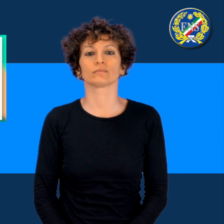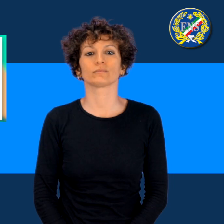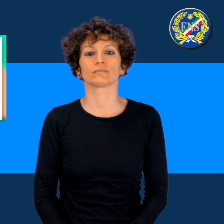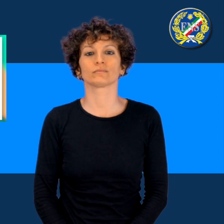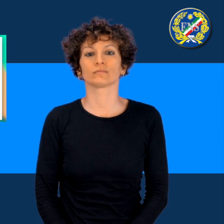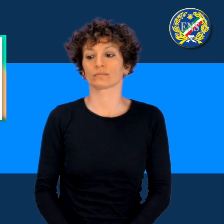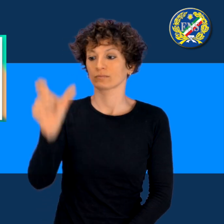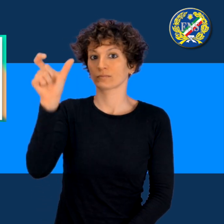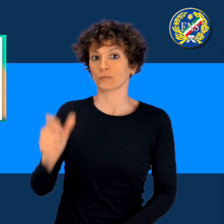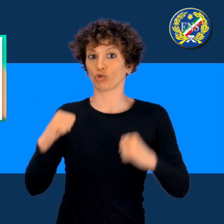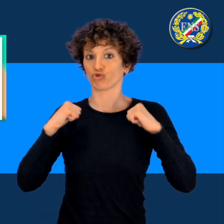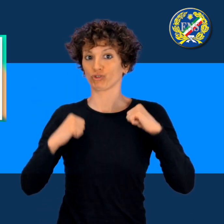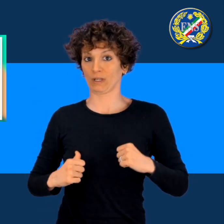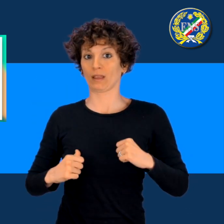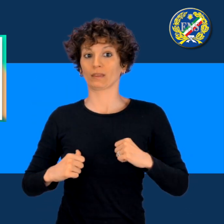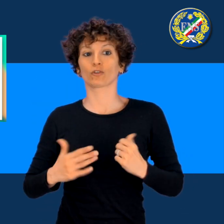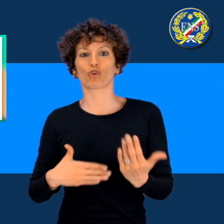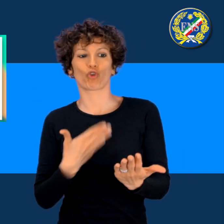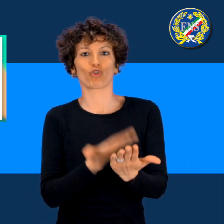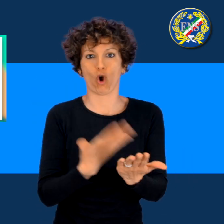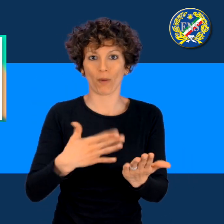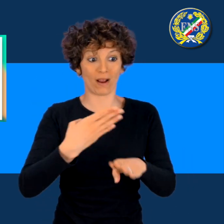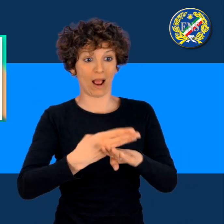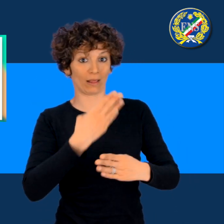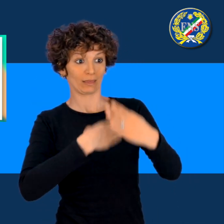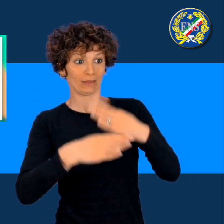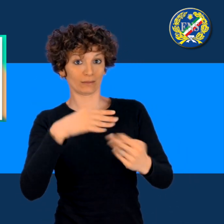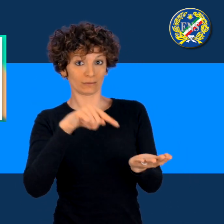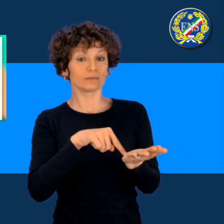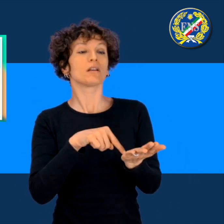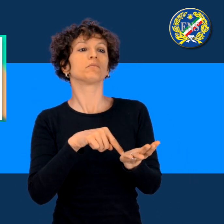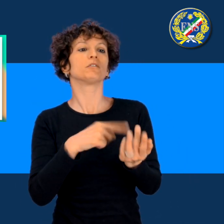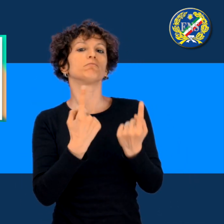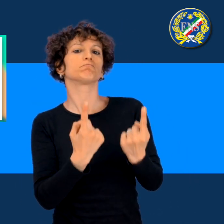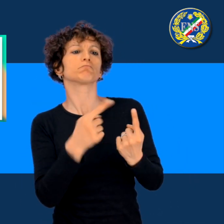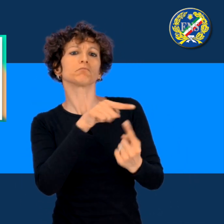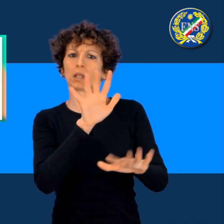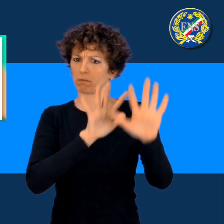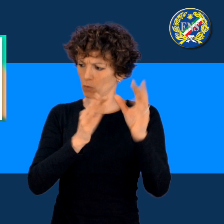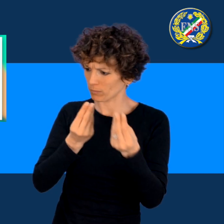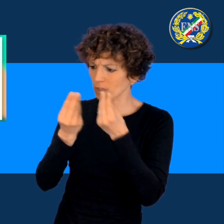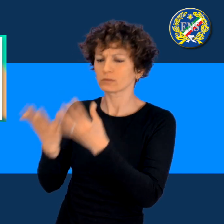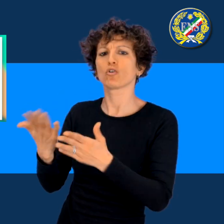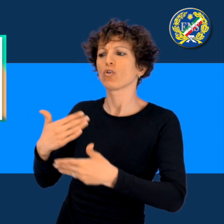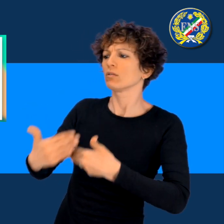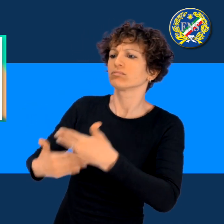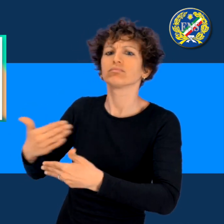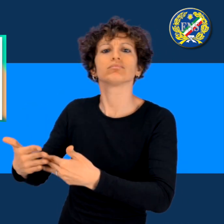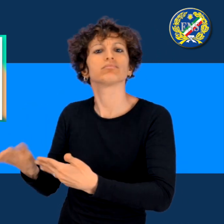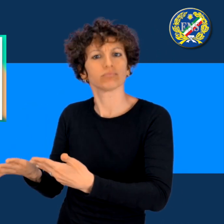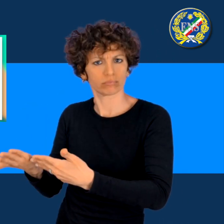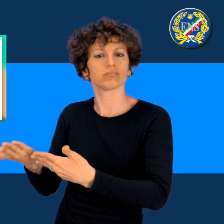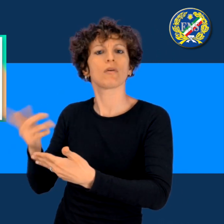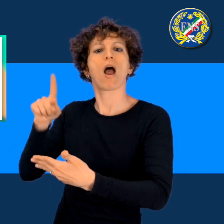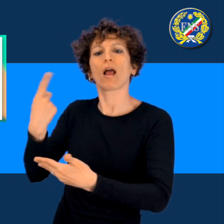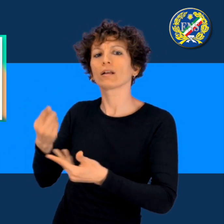Una volta presentata la domanda, il cittadino verrà poi informato sull’iter di rilascio e